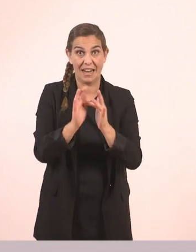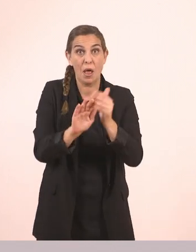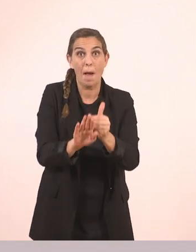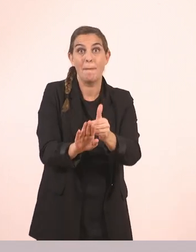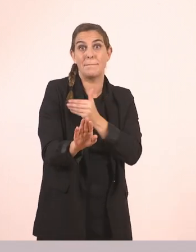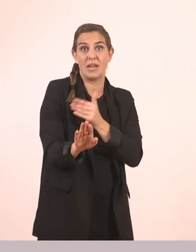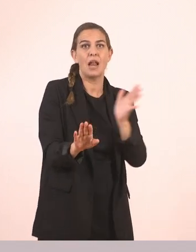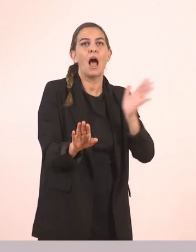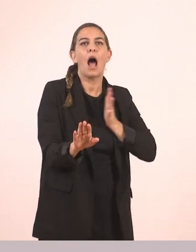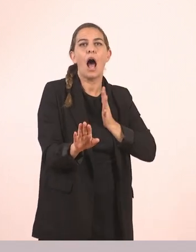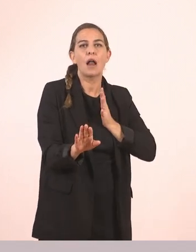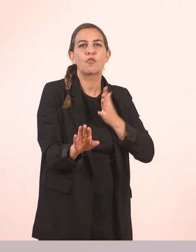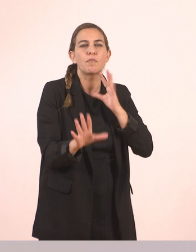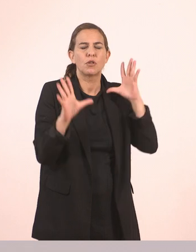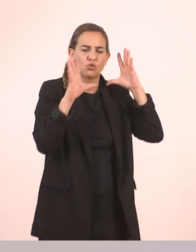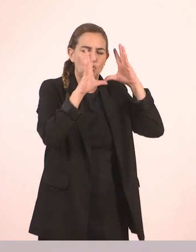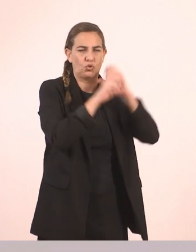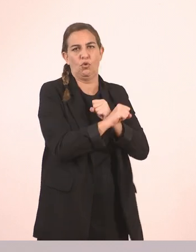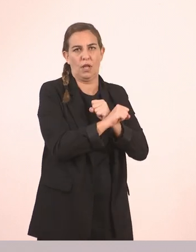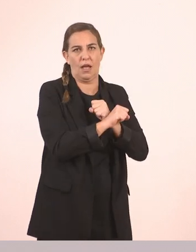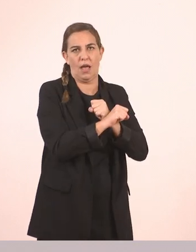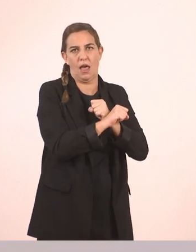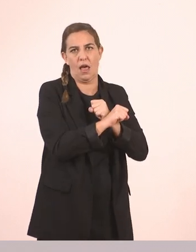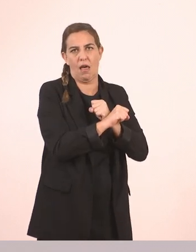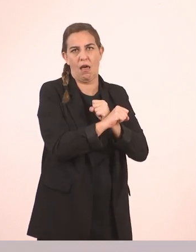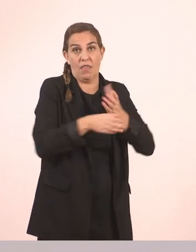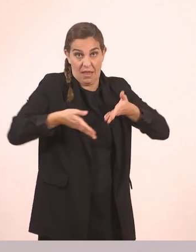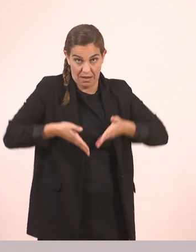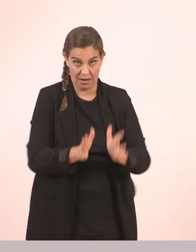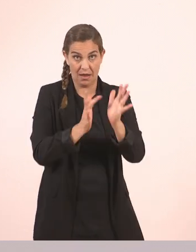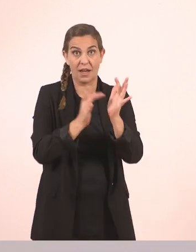και το καινούργιο κομμάτι, το φωτεινό, το μπροστινό κομμάτι,